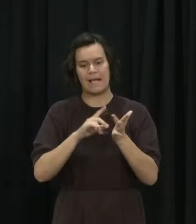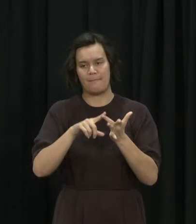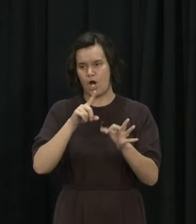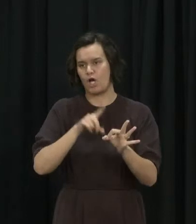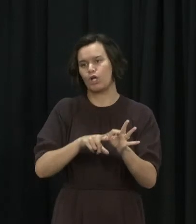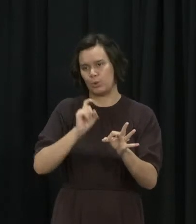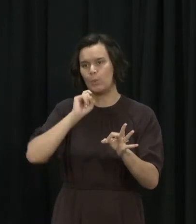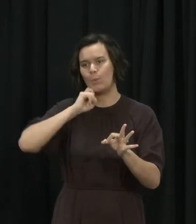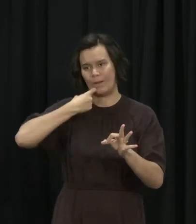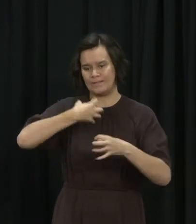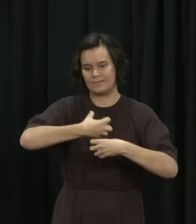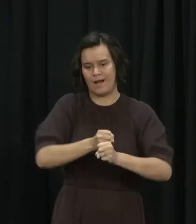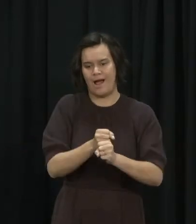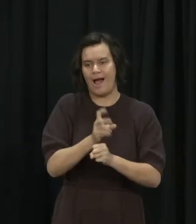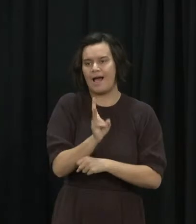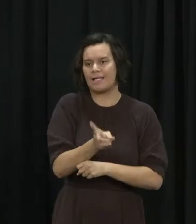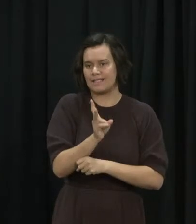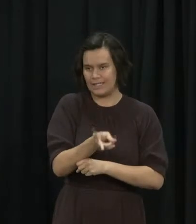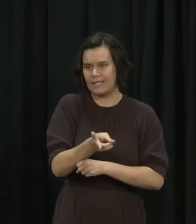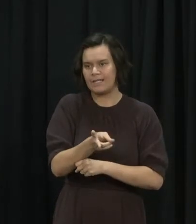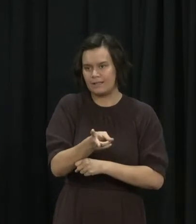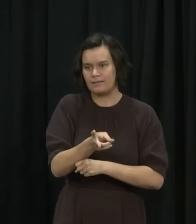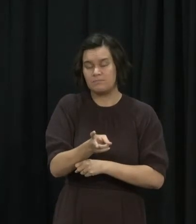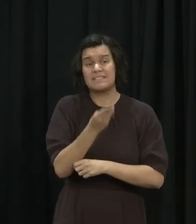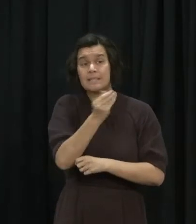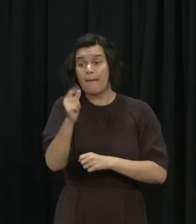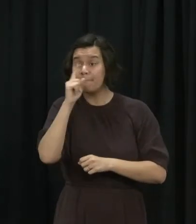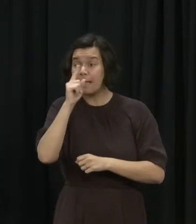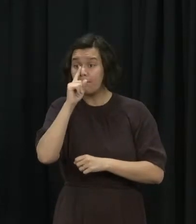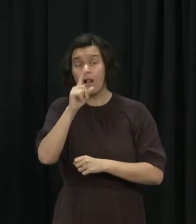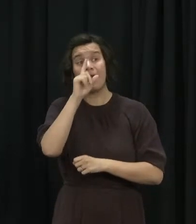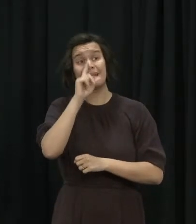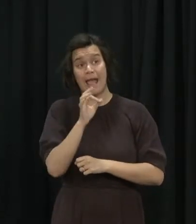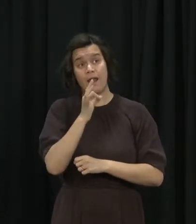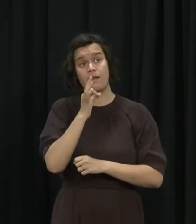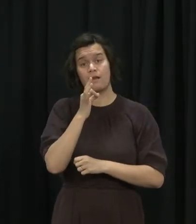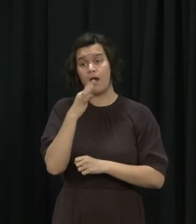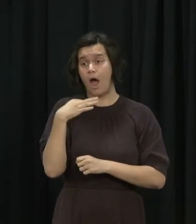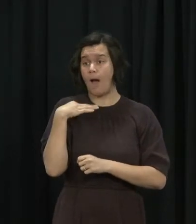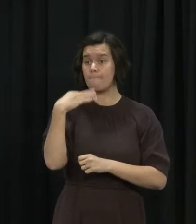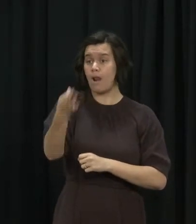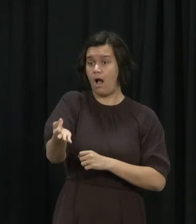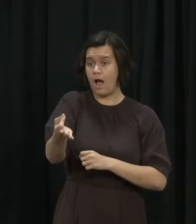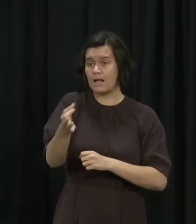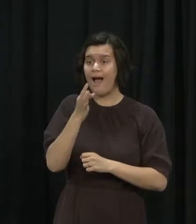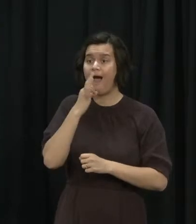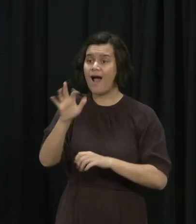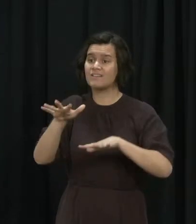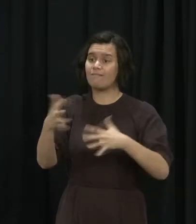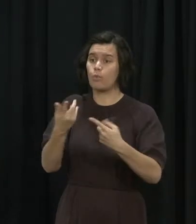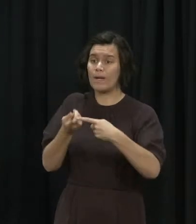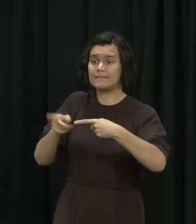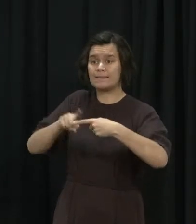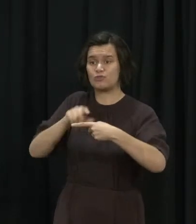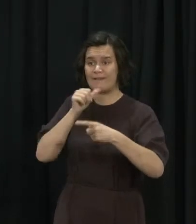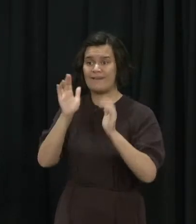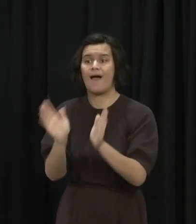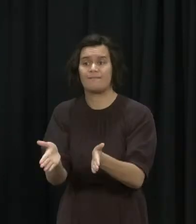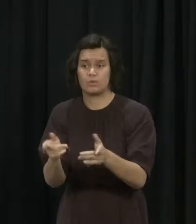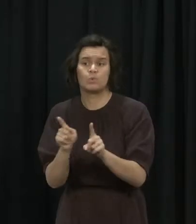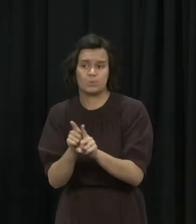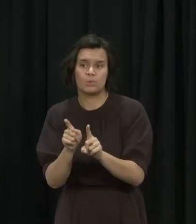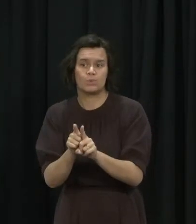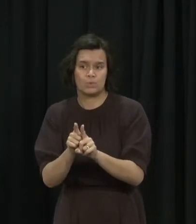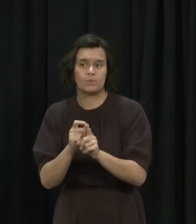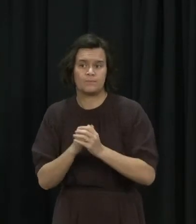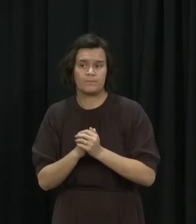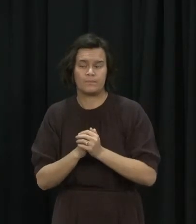a ratou mahere. Engari tera ano